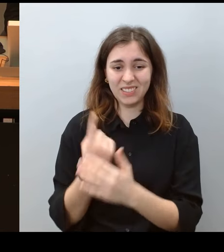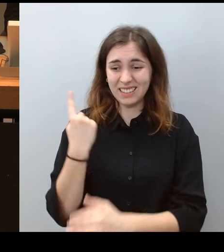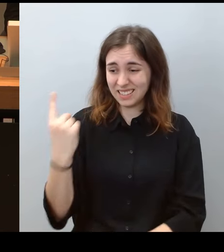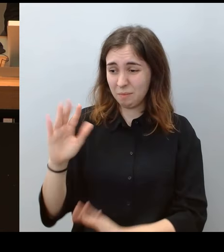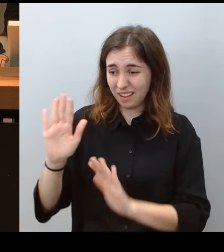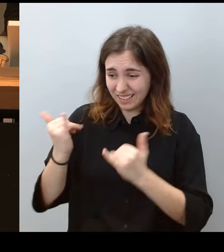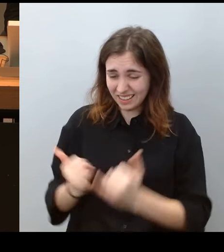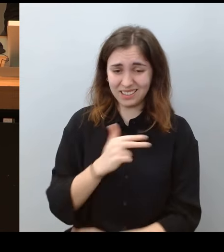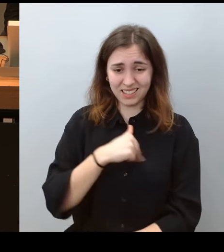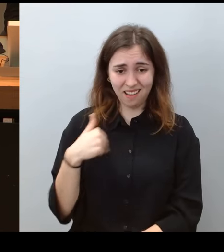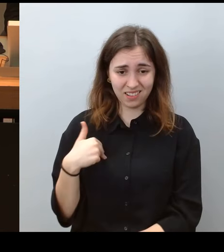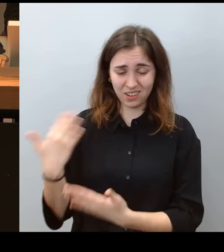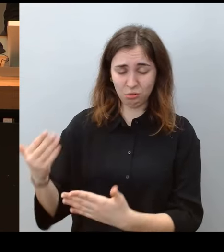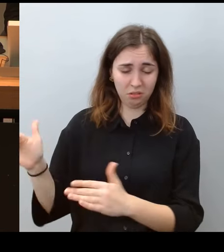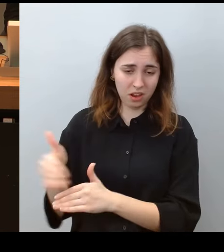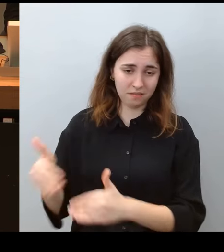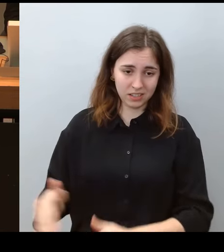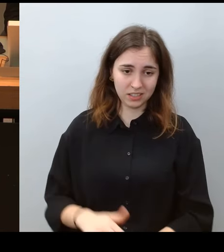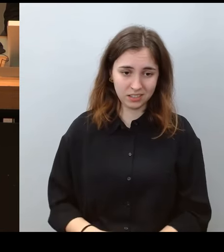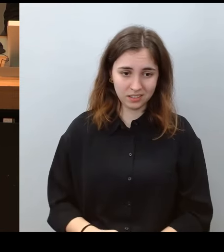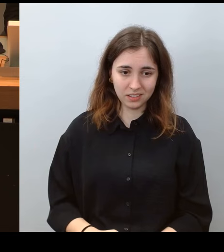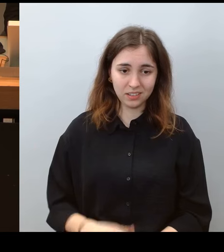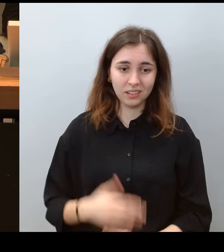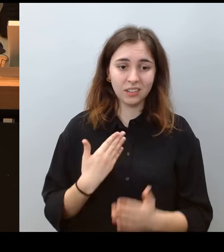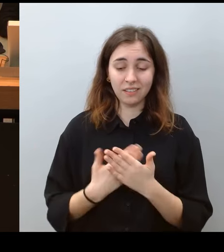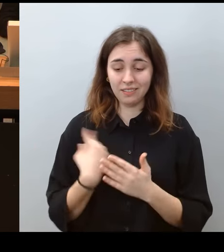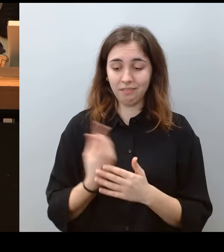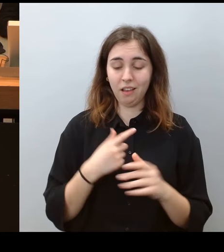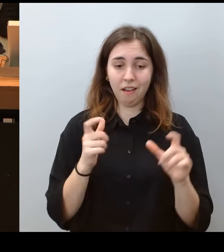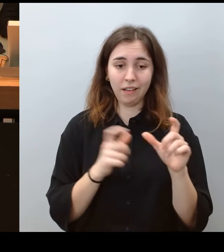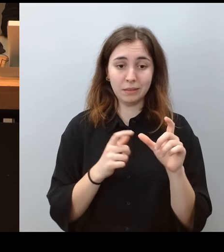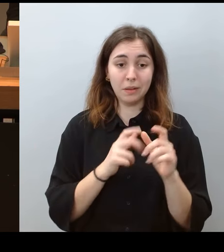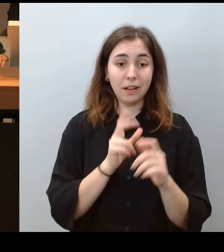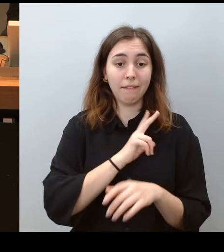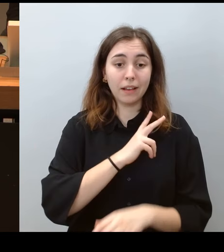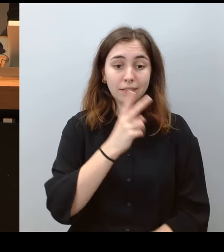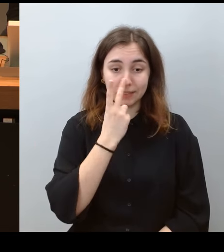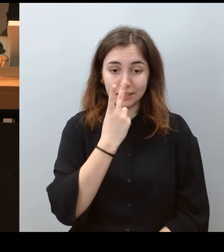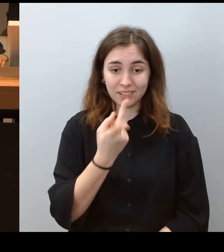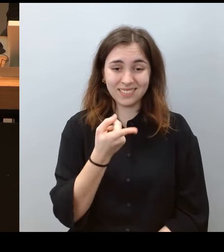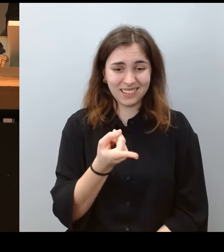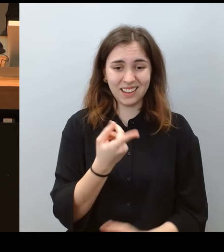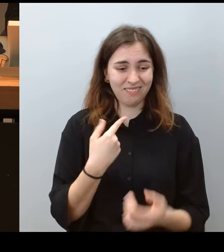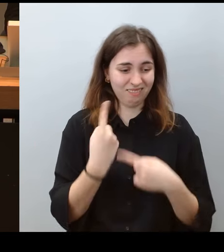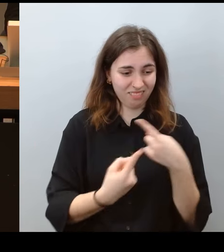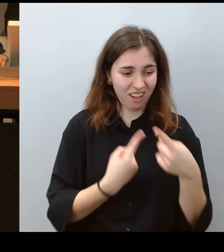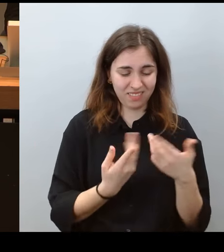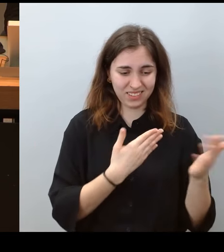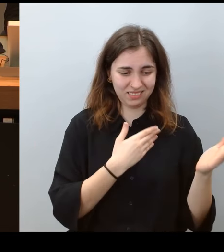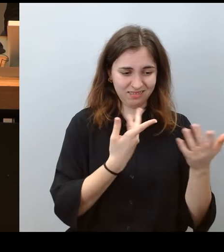Die SPD erwartet, dass dieses dysfunktionale und komplizierte Verfahren umgehend überarbeitet und so schnell